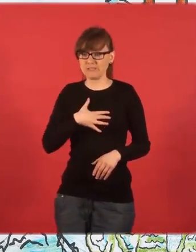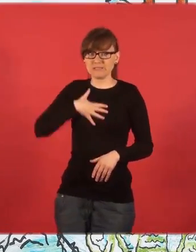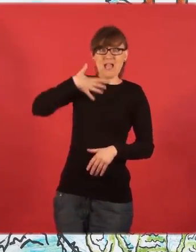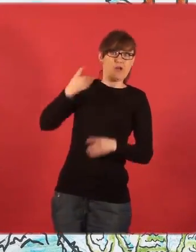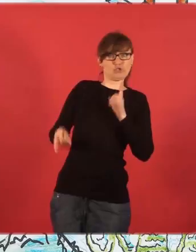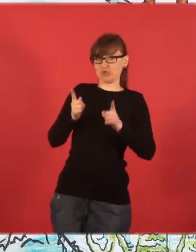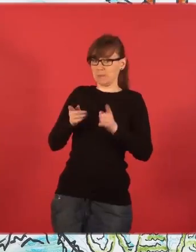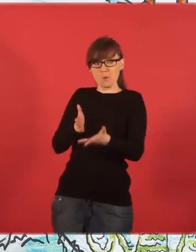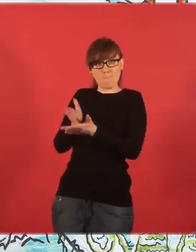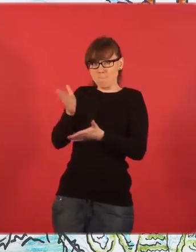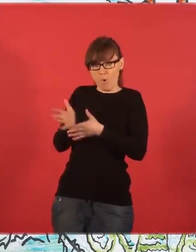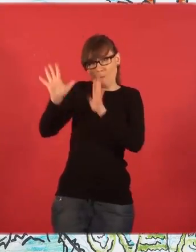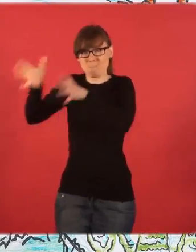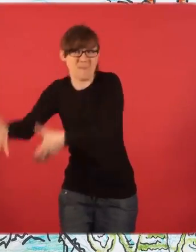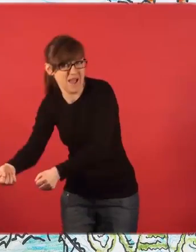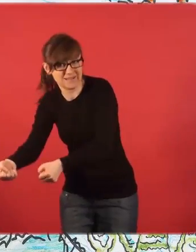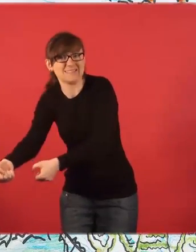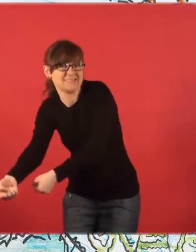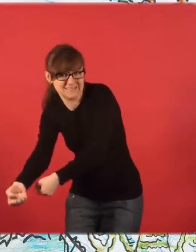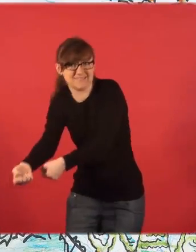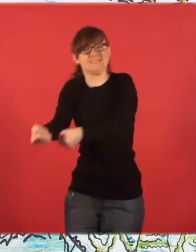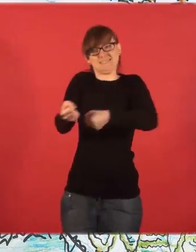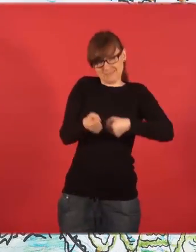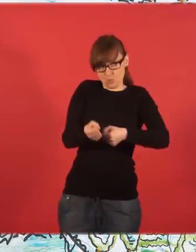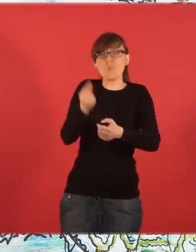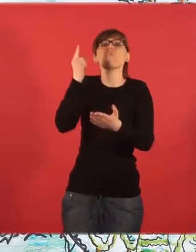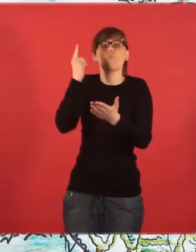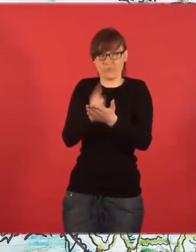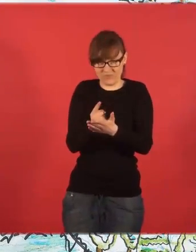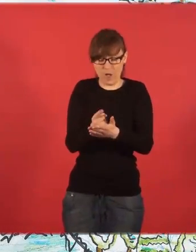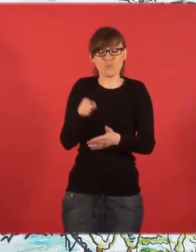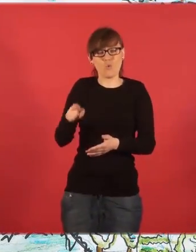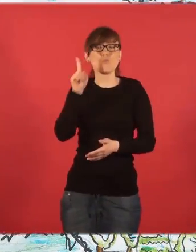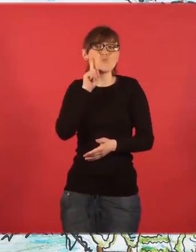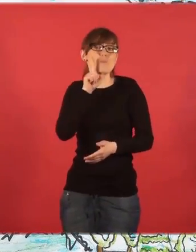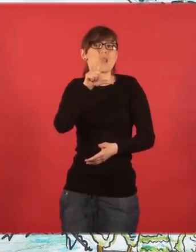Wszystkie dzieci bardzo się wystraszyły ale chciały pomóc Lessemu. Położyły się na lodzie długim rzędem i chwyciły się za nogi Lessiego i im się udało go wyciągnać.